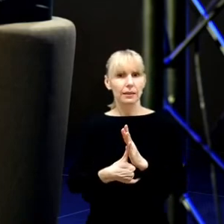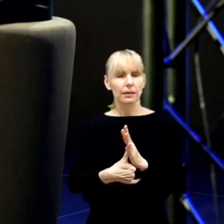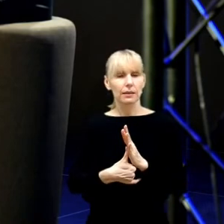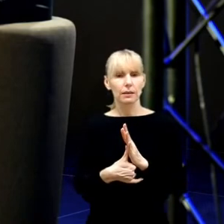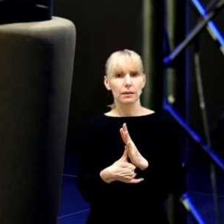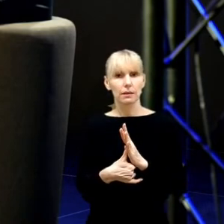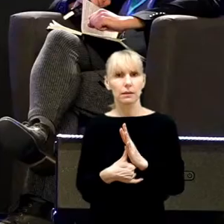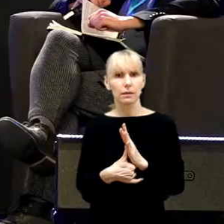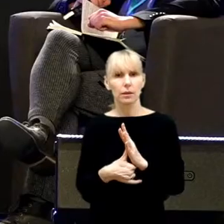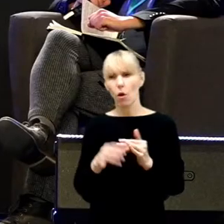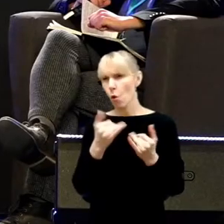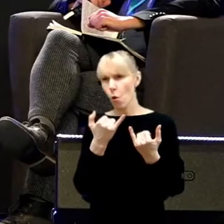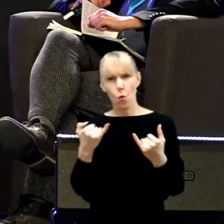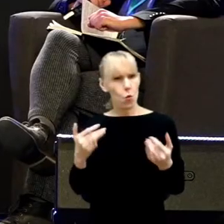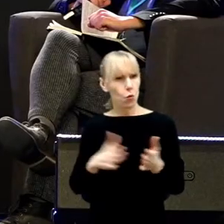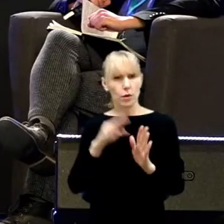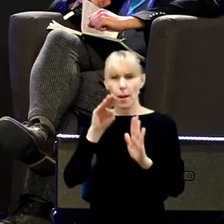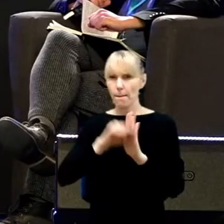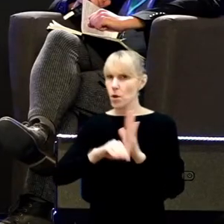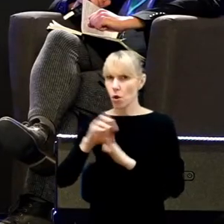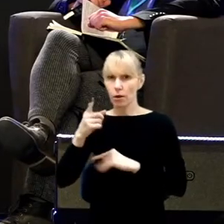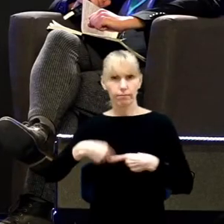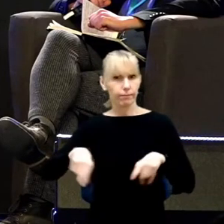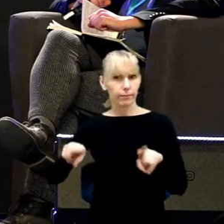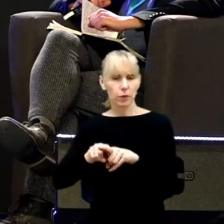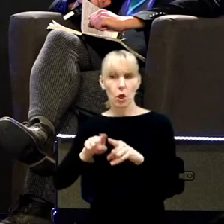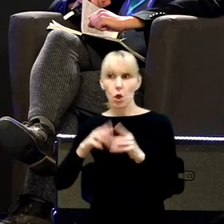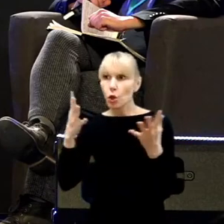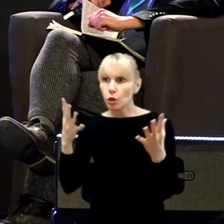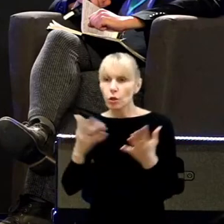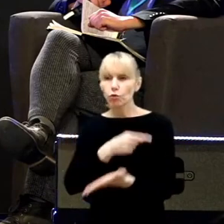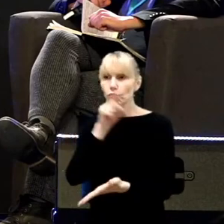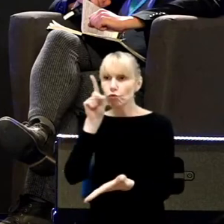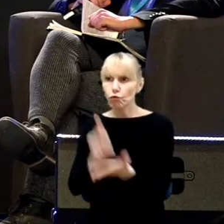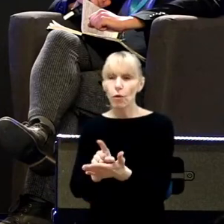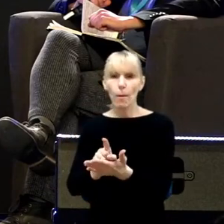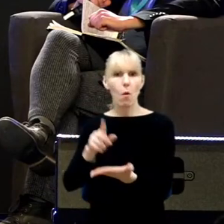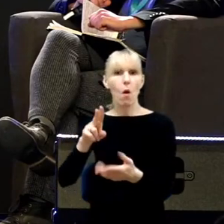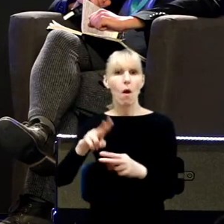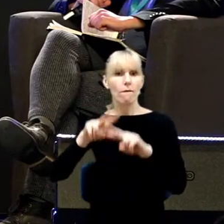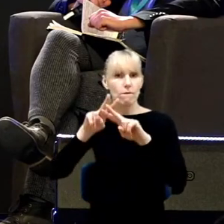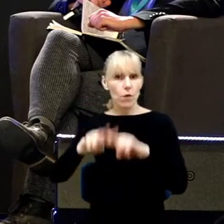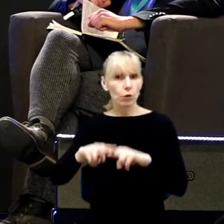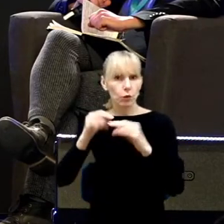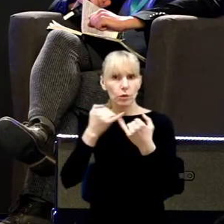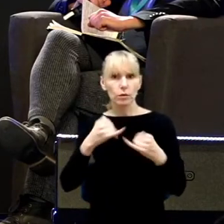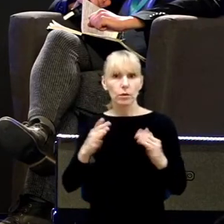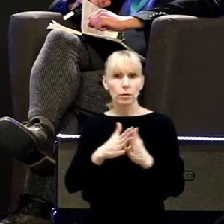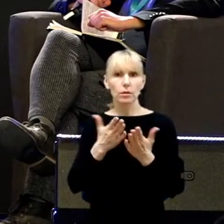dzięki którym zdobyło fundusze na w ogóle jakieś ogarnięcie kwestii pustostanu w swoim zakresie.